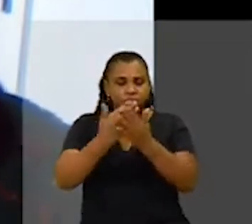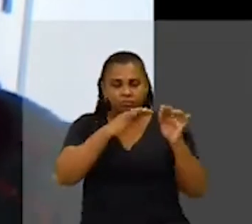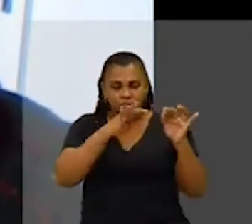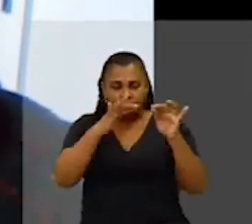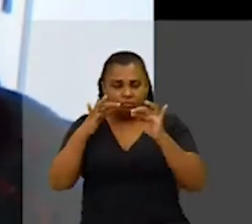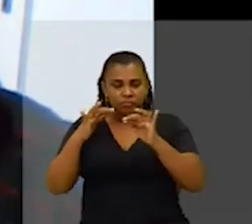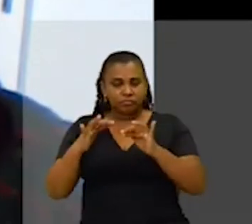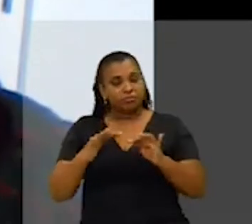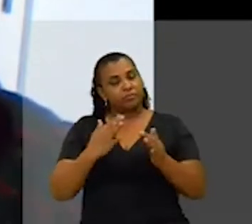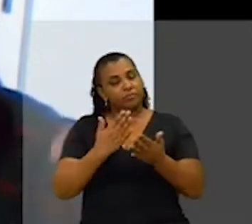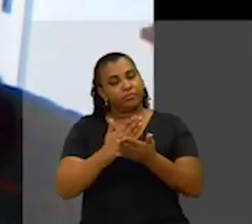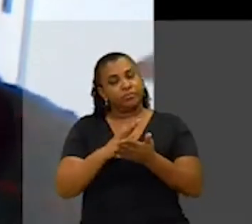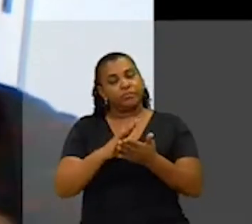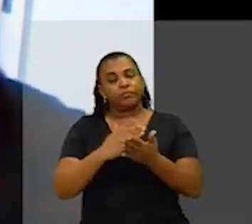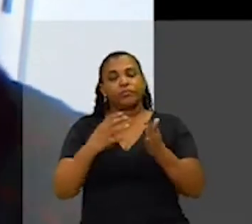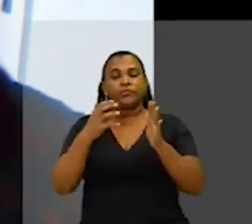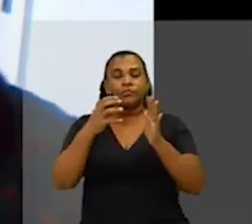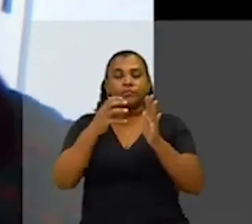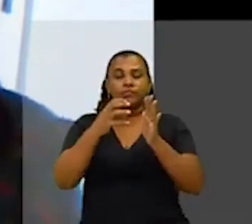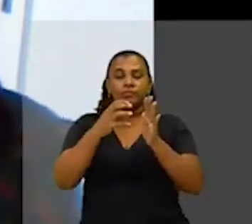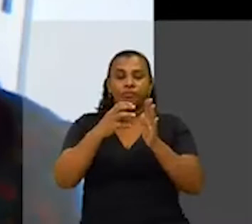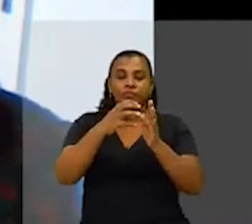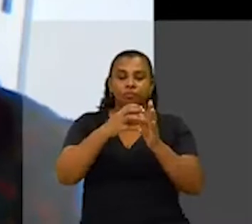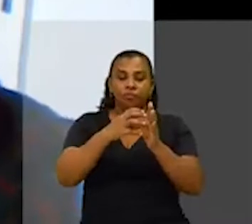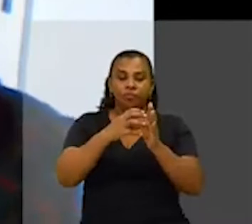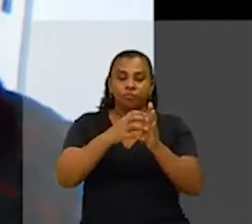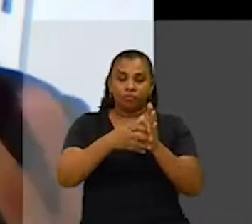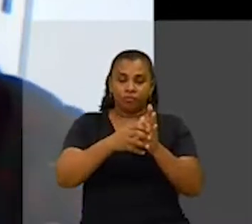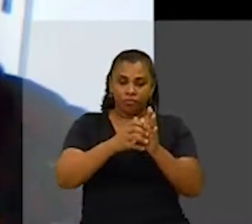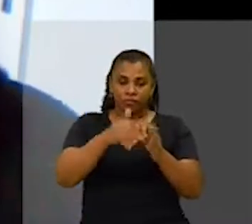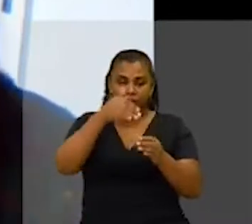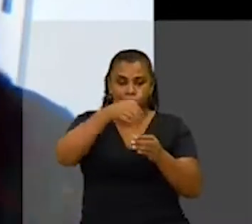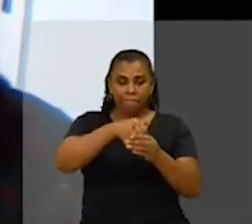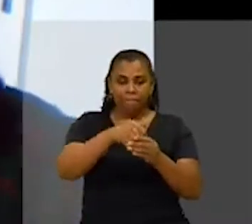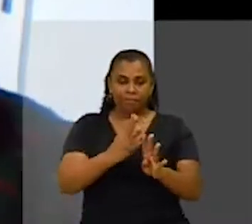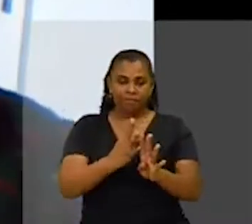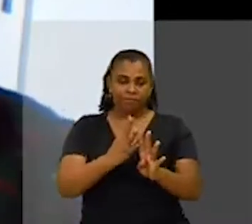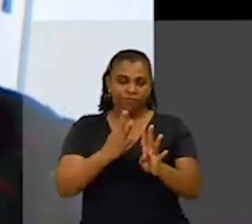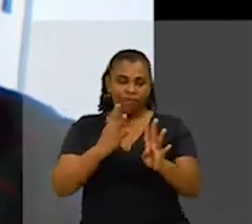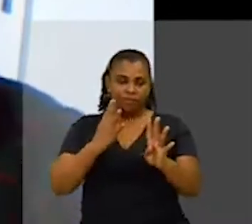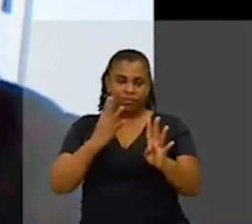candidatura coletiva é uma forma de furar fila do parte da frente é a viabilizar candidatura